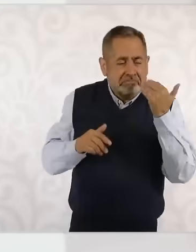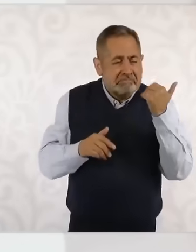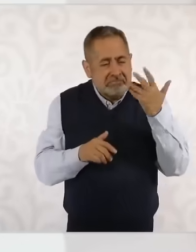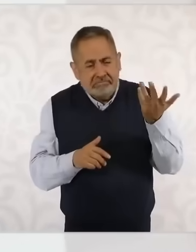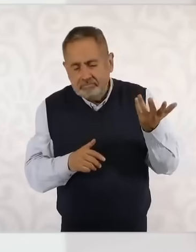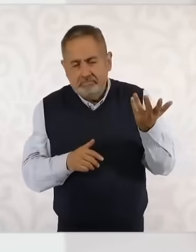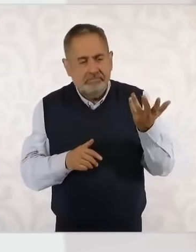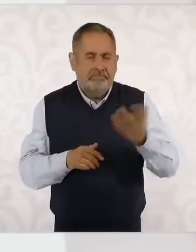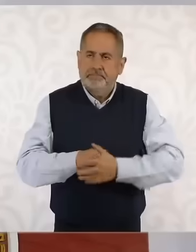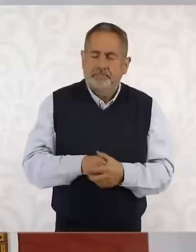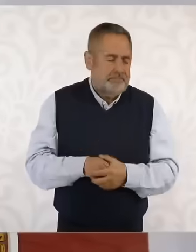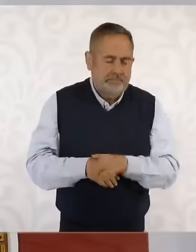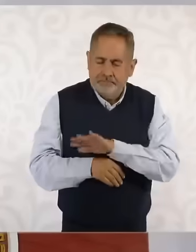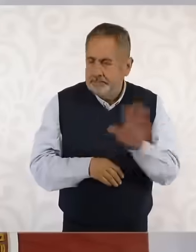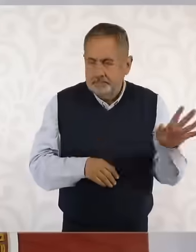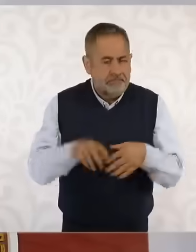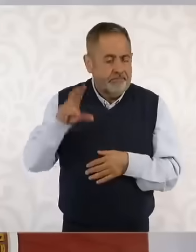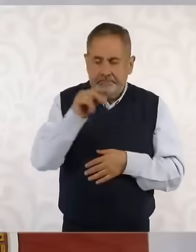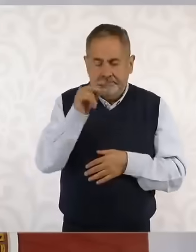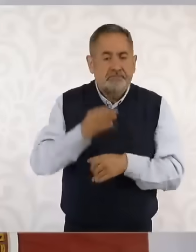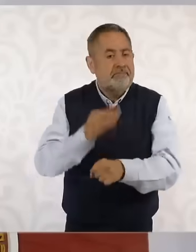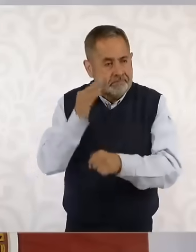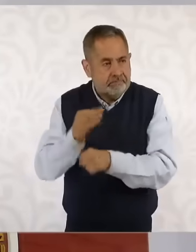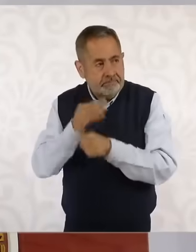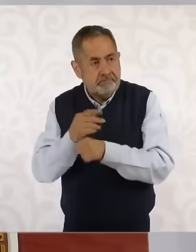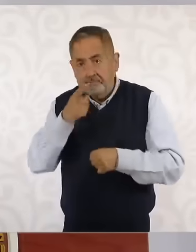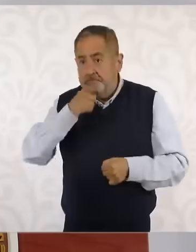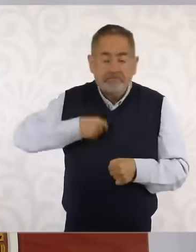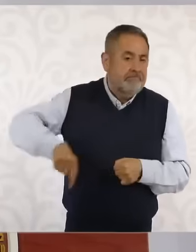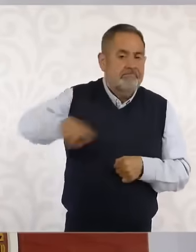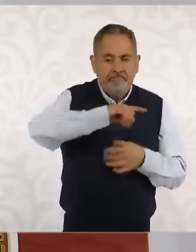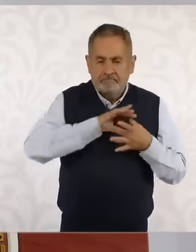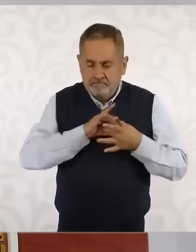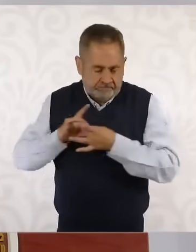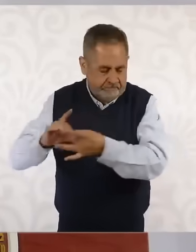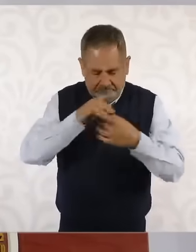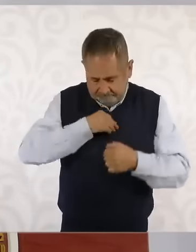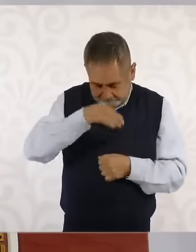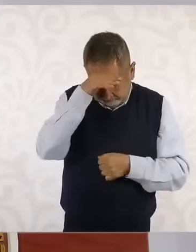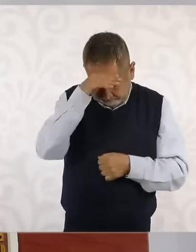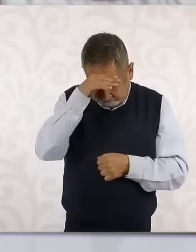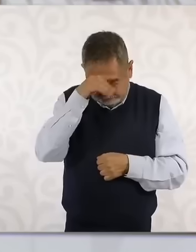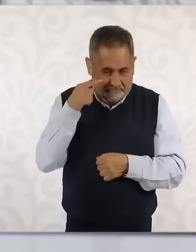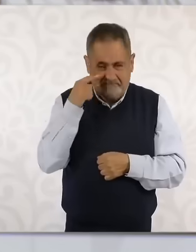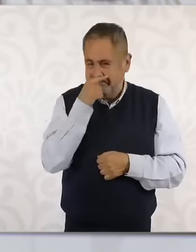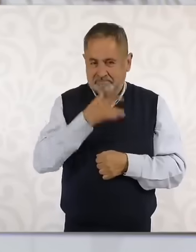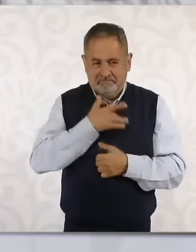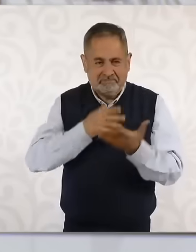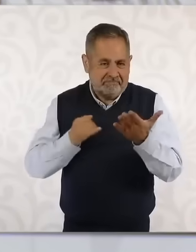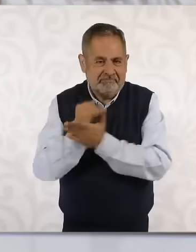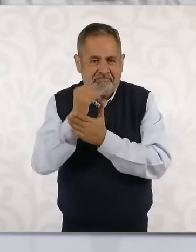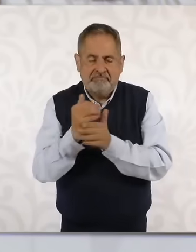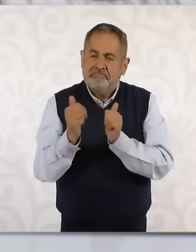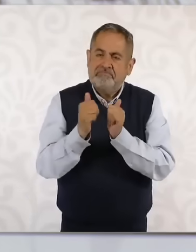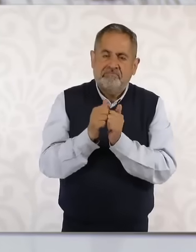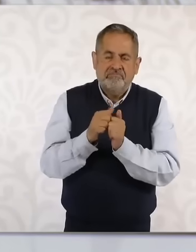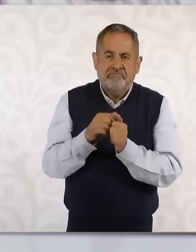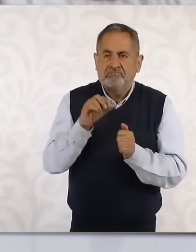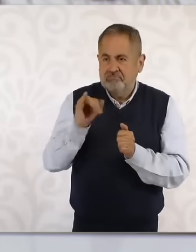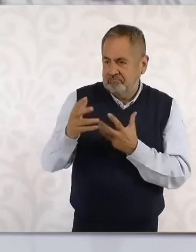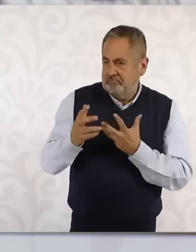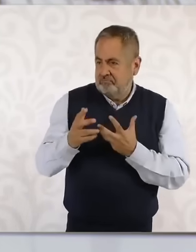Y sí es un momento para que cada quien tome su posición.